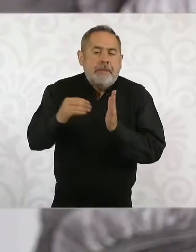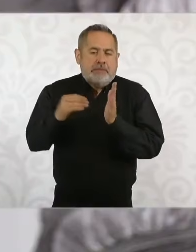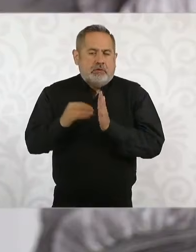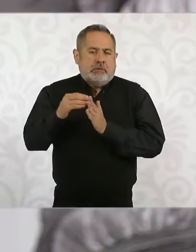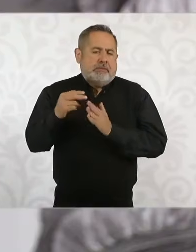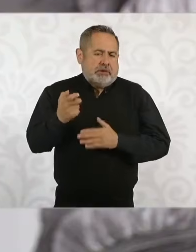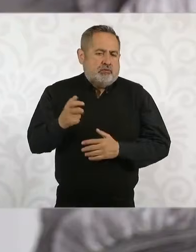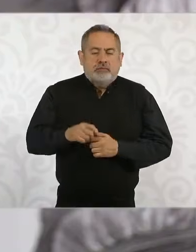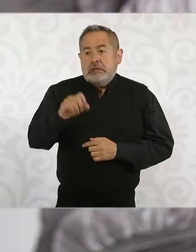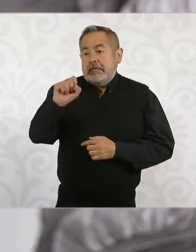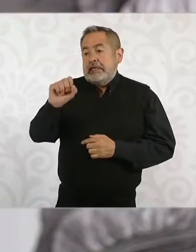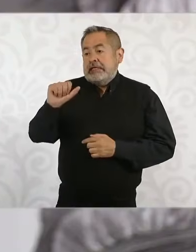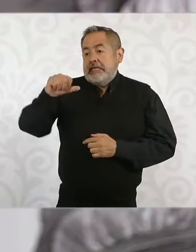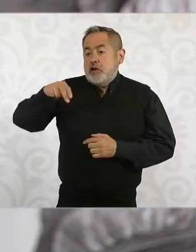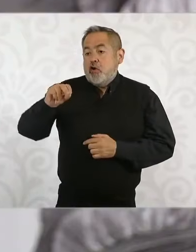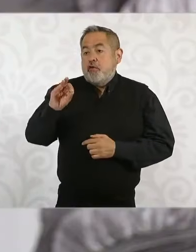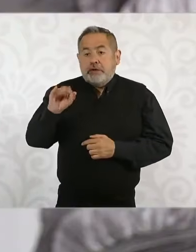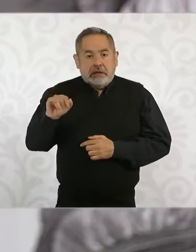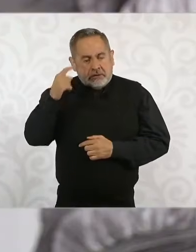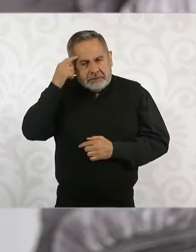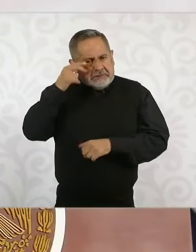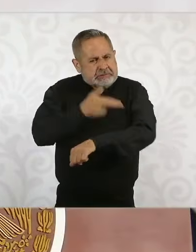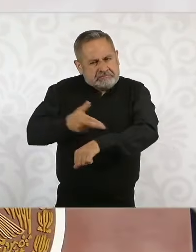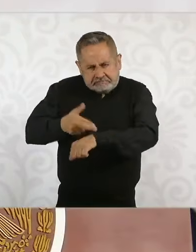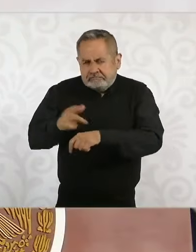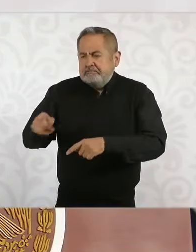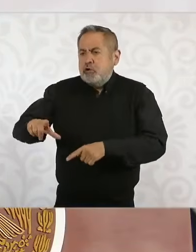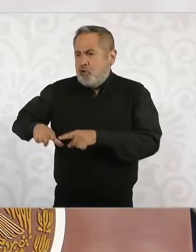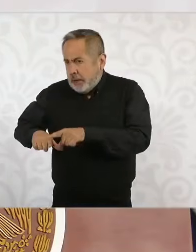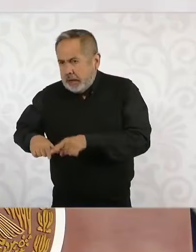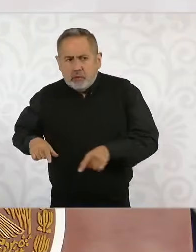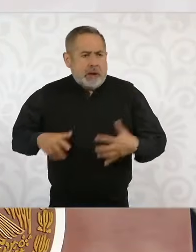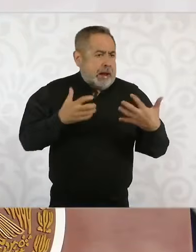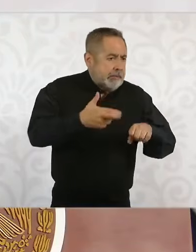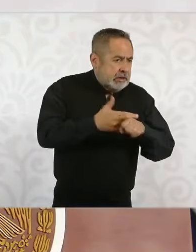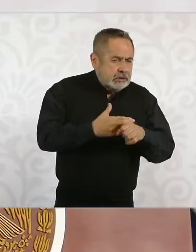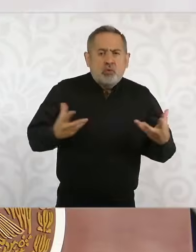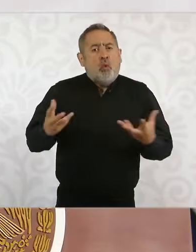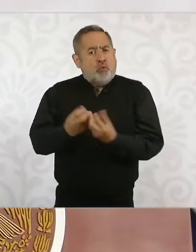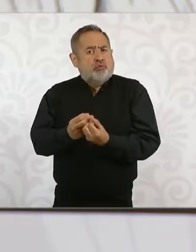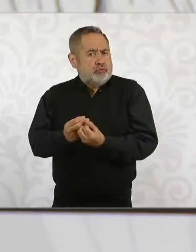con la firme convicción de que el gobierno y las empresas podemos generar valor juntos. construir